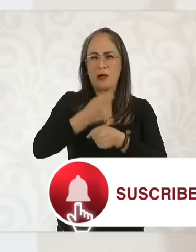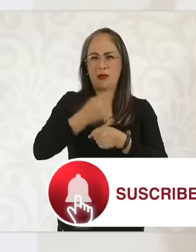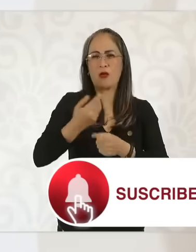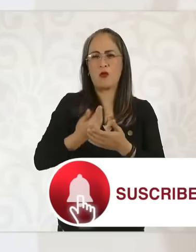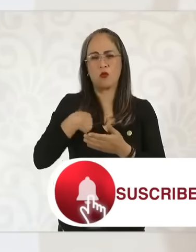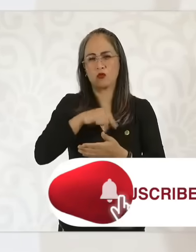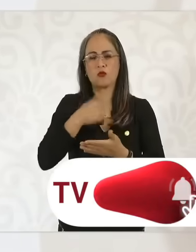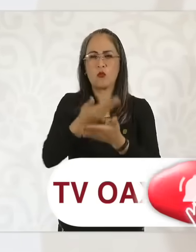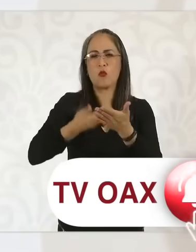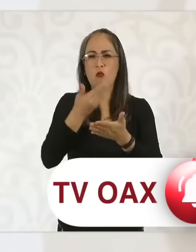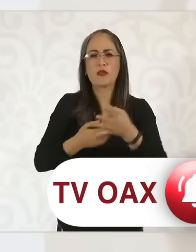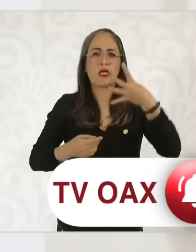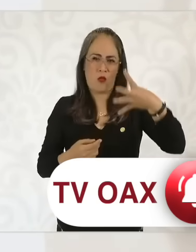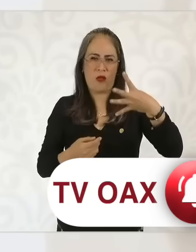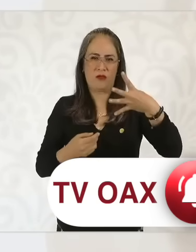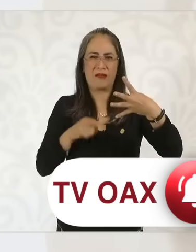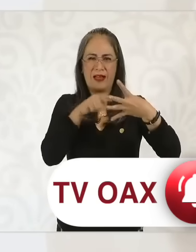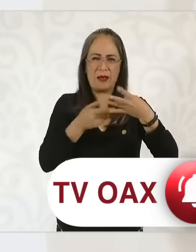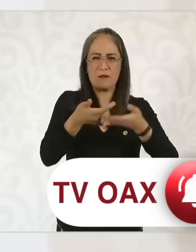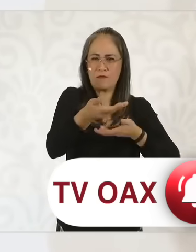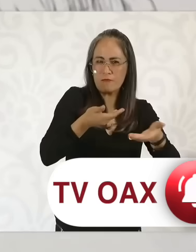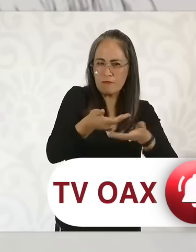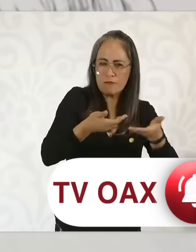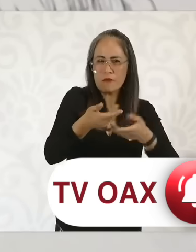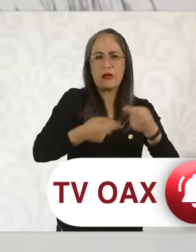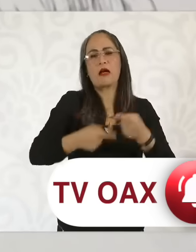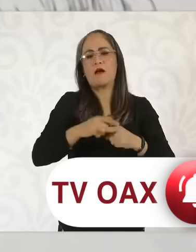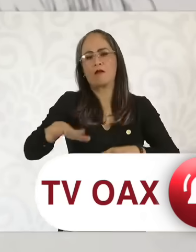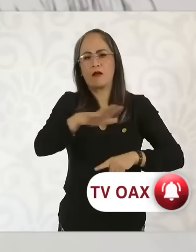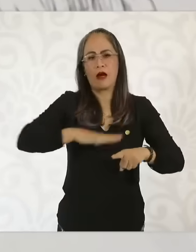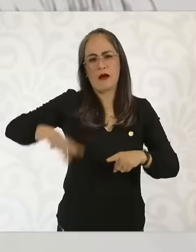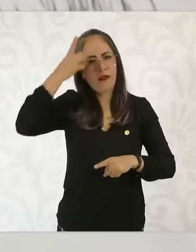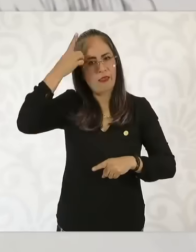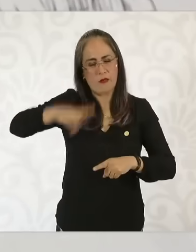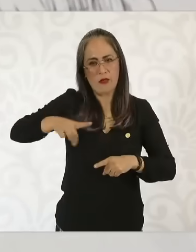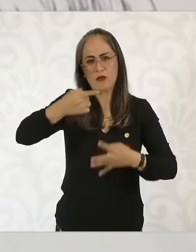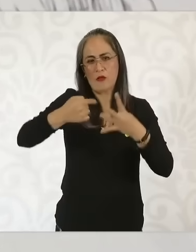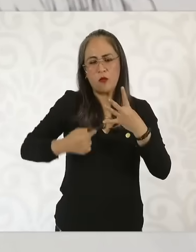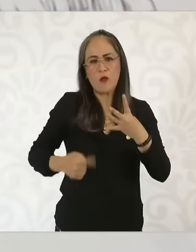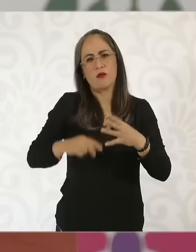planteado en la relación con Estados Unidos. Respeto a nuestra soberanía, confianza mutua,